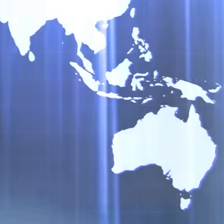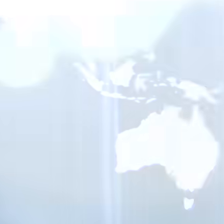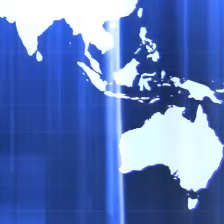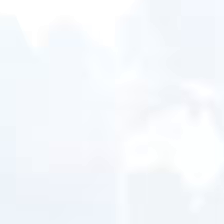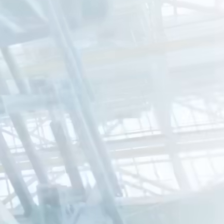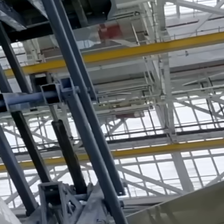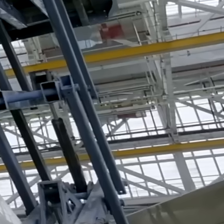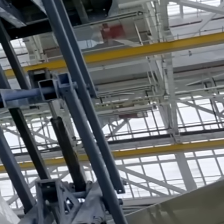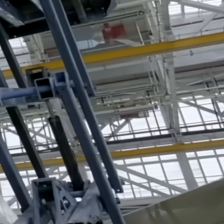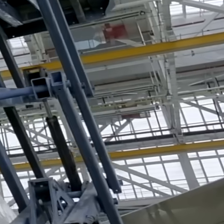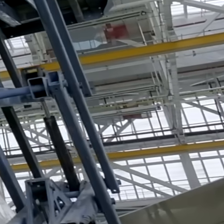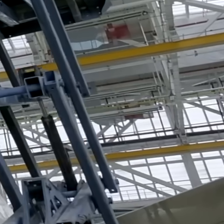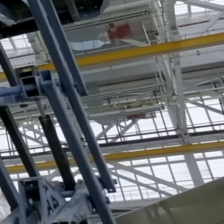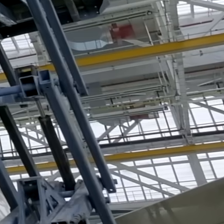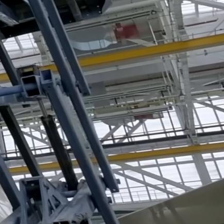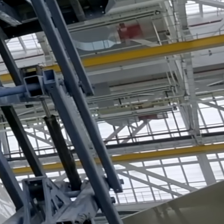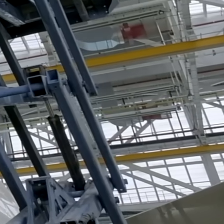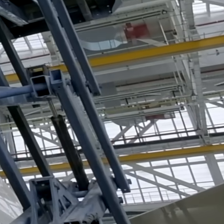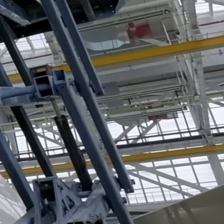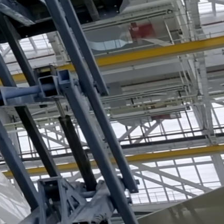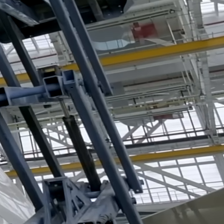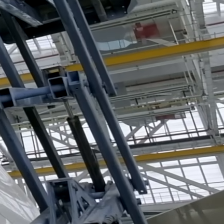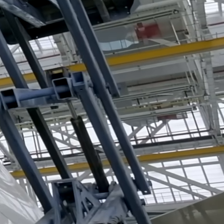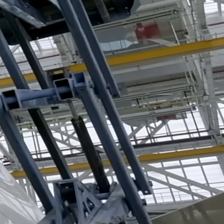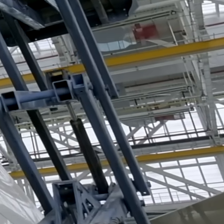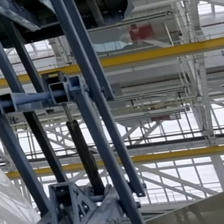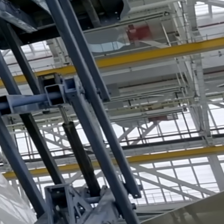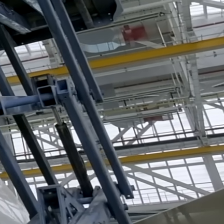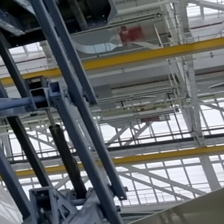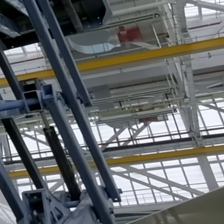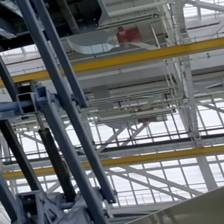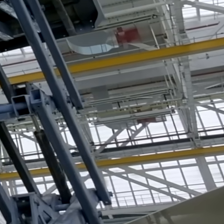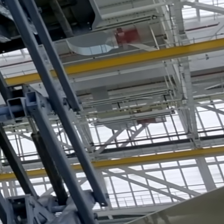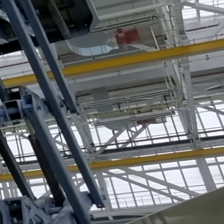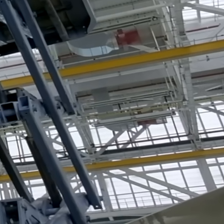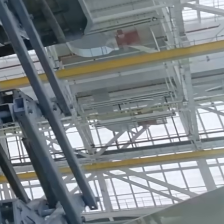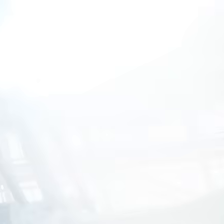Impacto. La adquisición de estos aviones busca fortalecer a Mexicana de Aviación